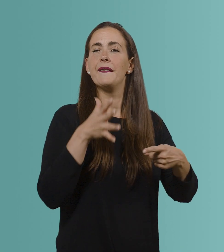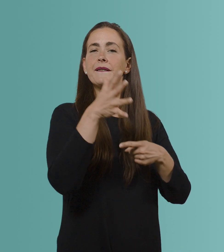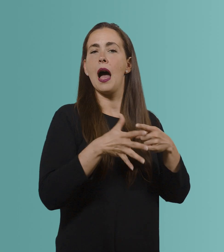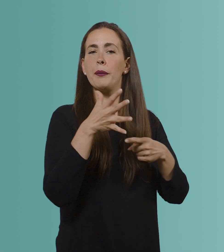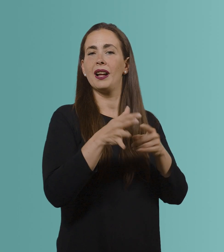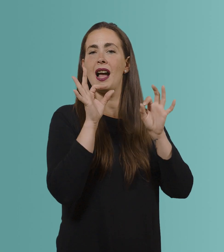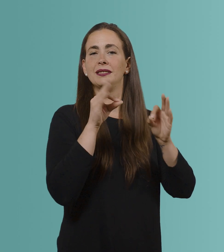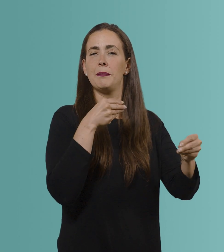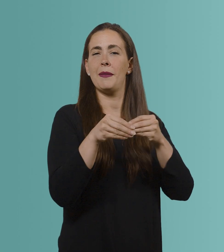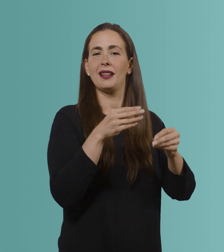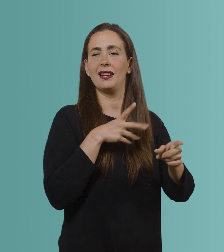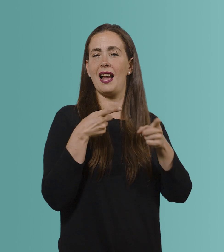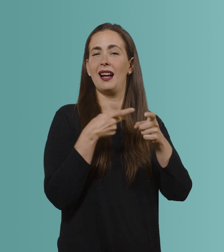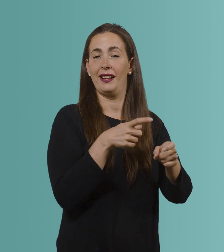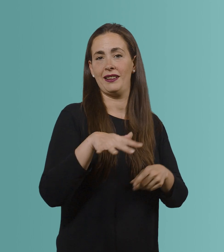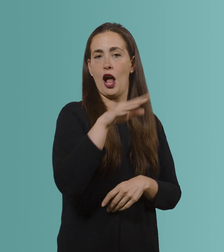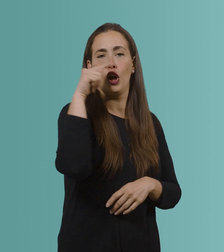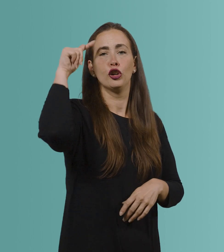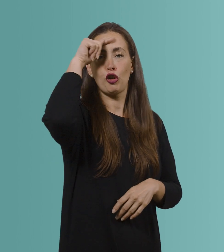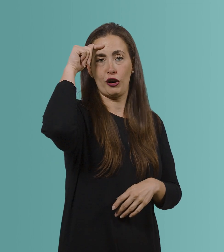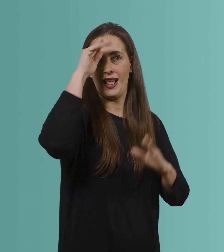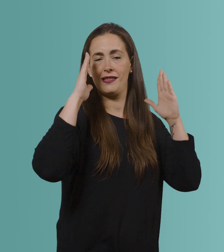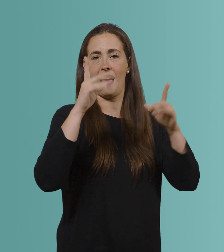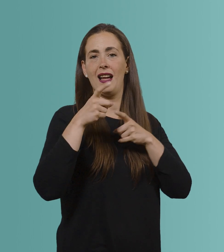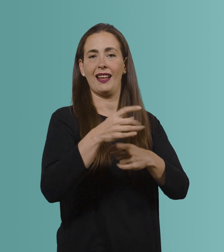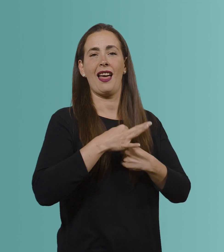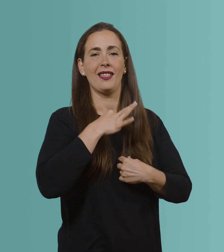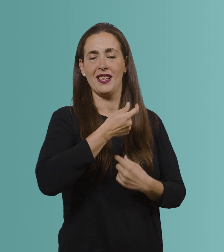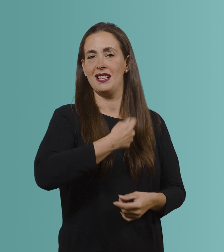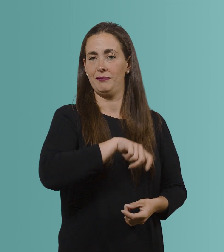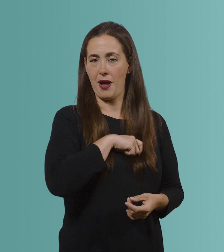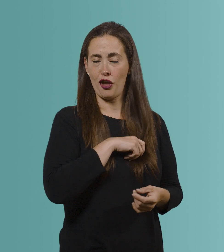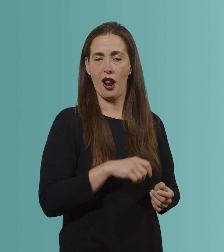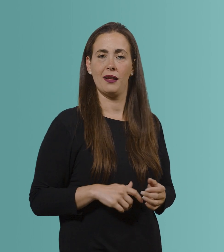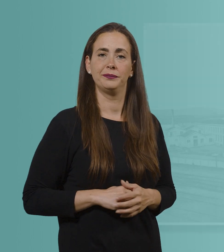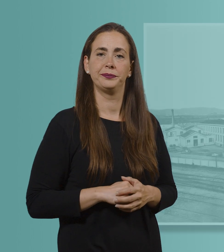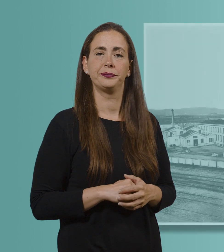Les fàbriques de material de guerra a Cornellà de Llobregat durant la Guerra Civil Espanyola